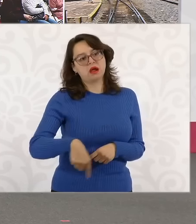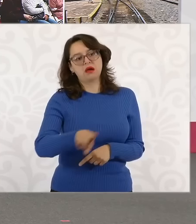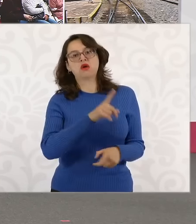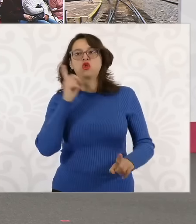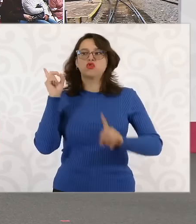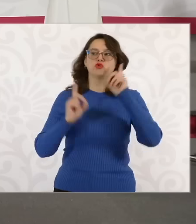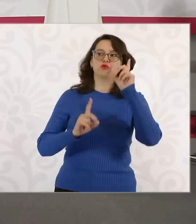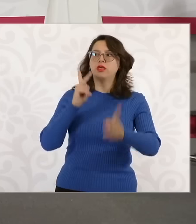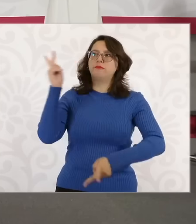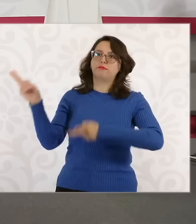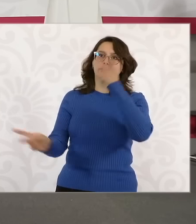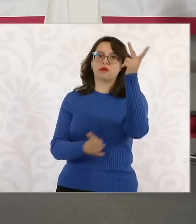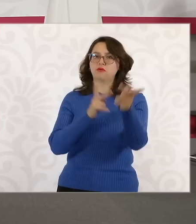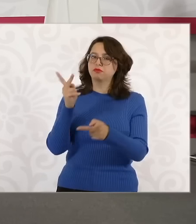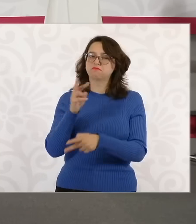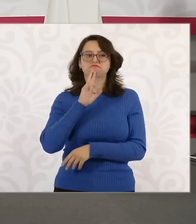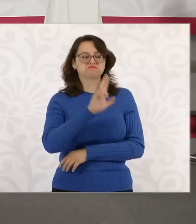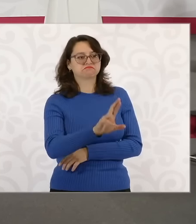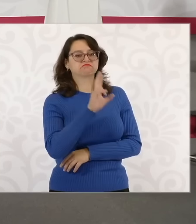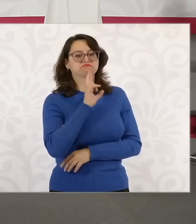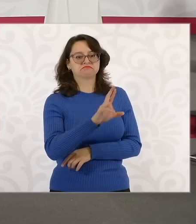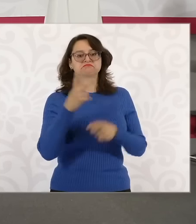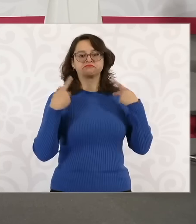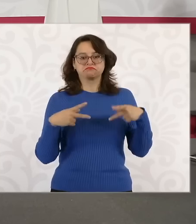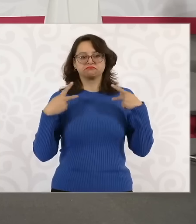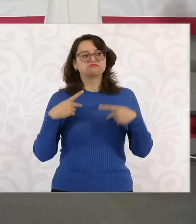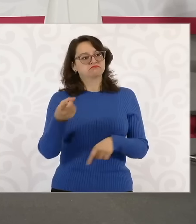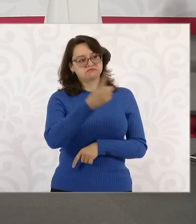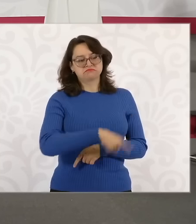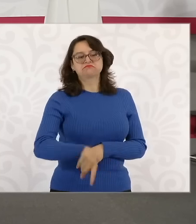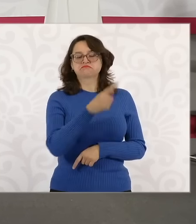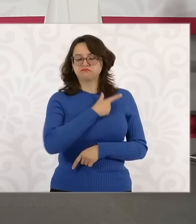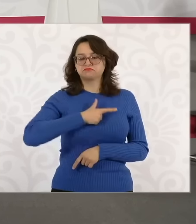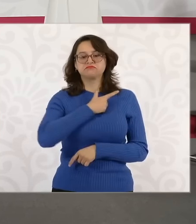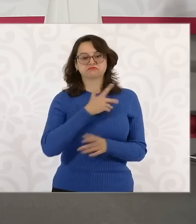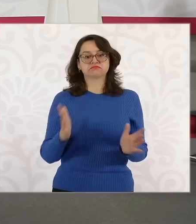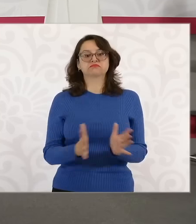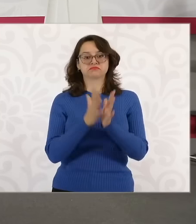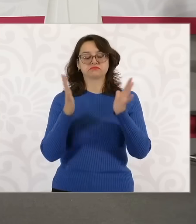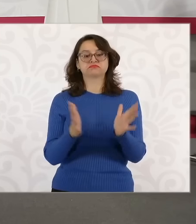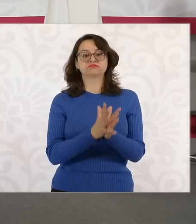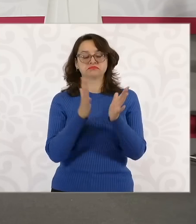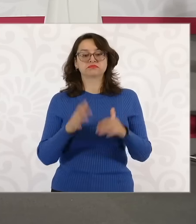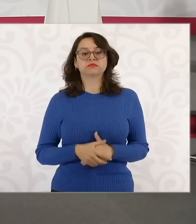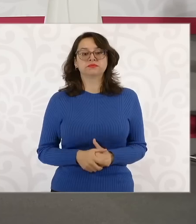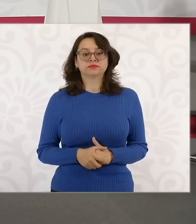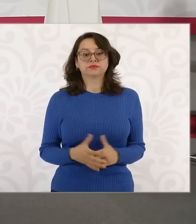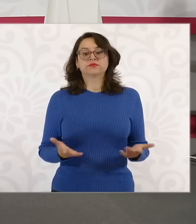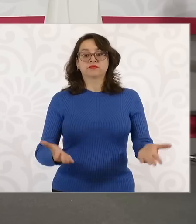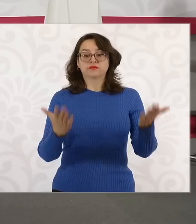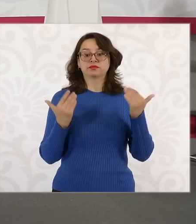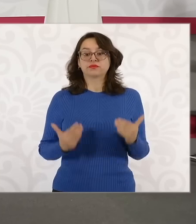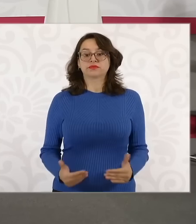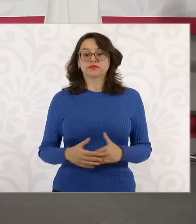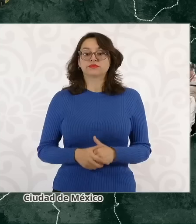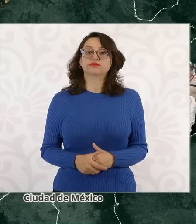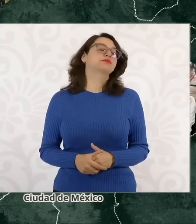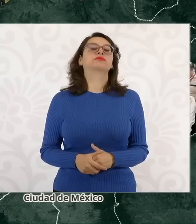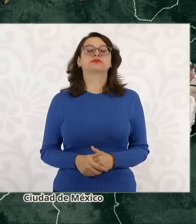las dudas y siempre la gente sumándose adelante. Estas son entonces las estrategias de atención,